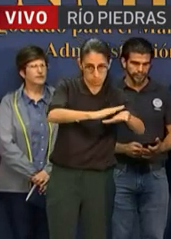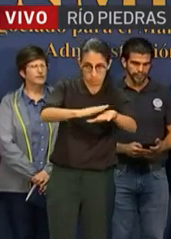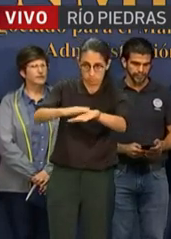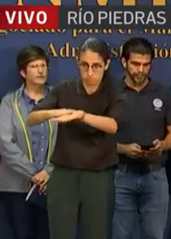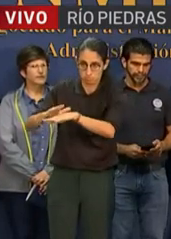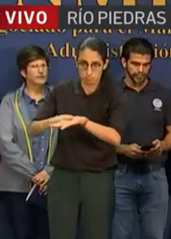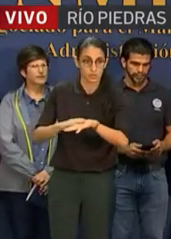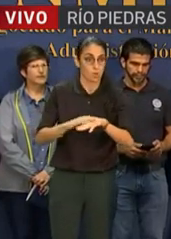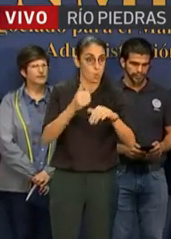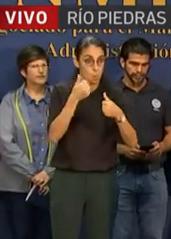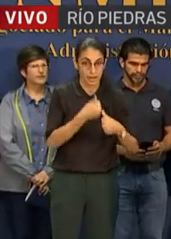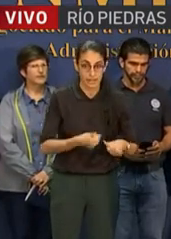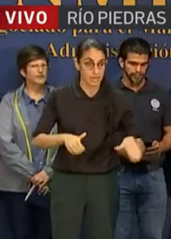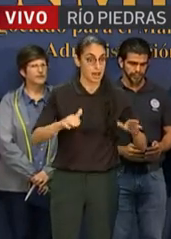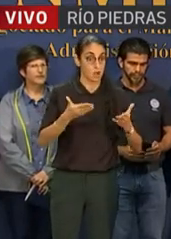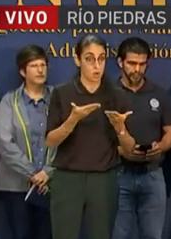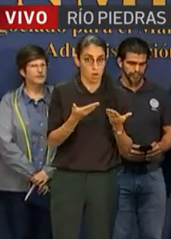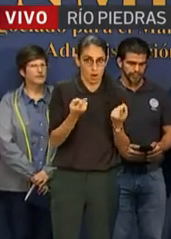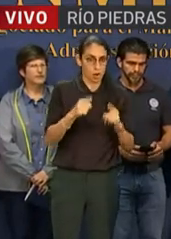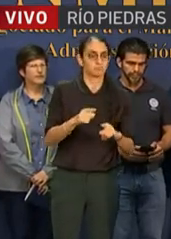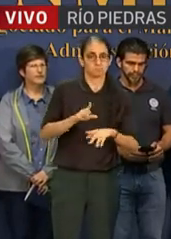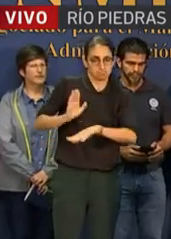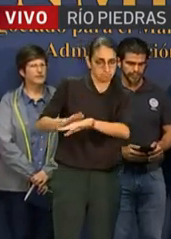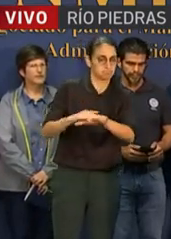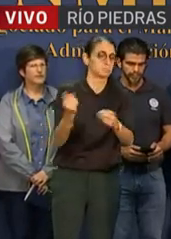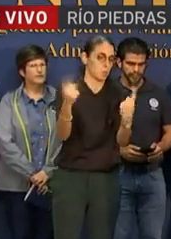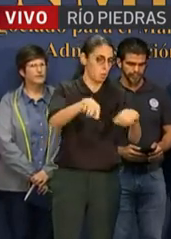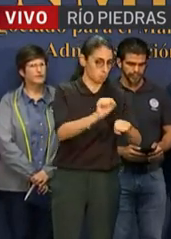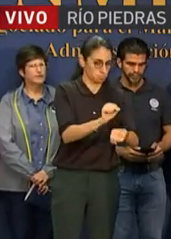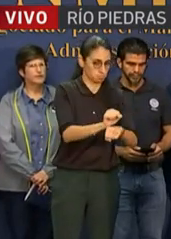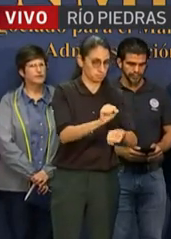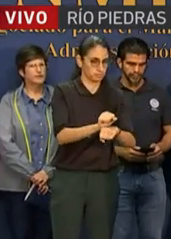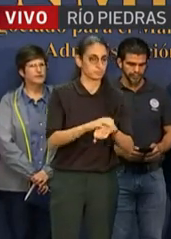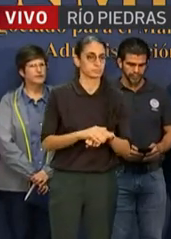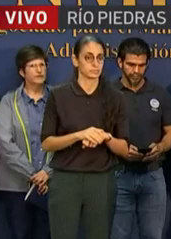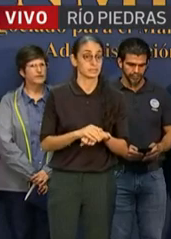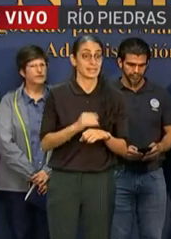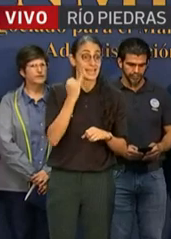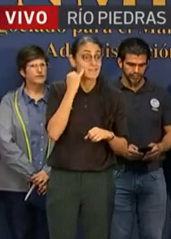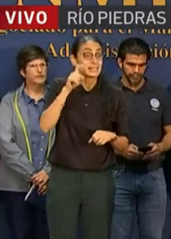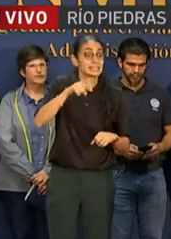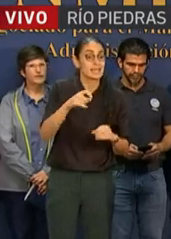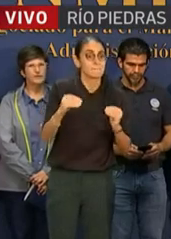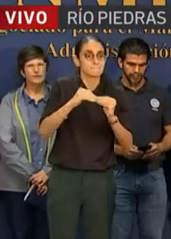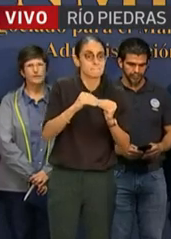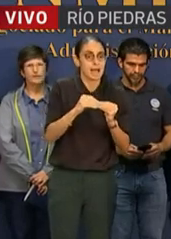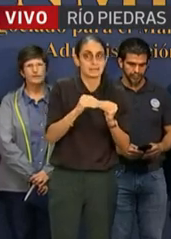PERSONAL APOYARÁ LAS